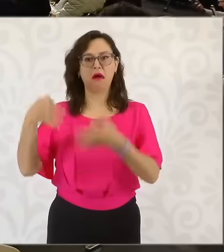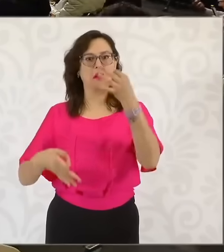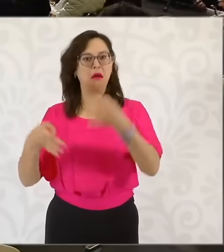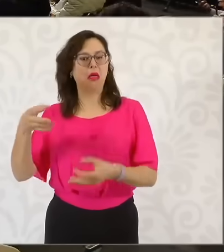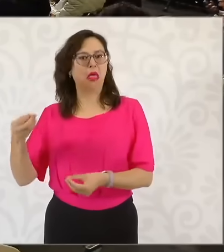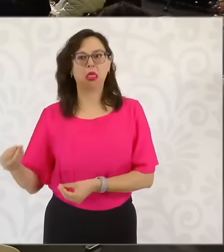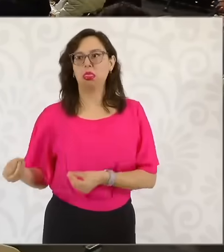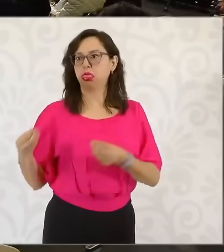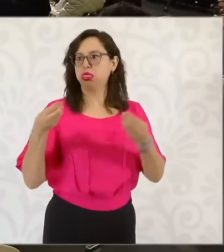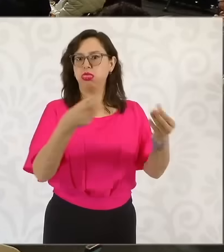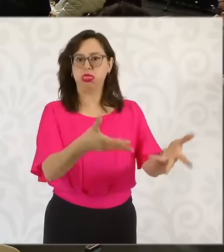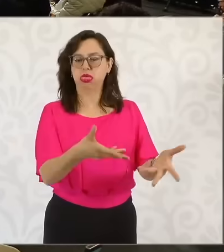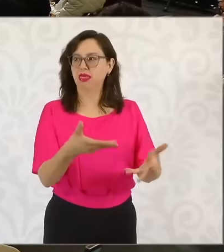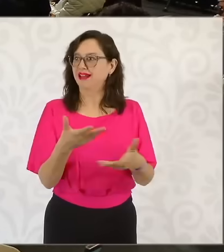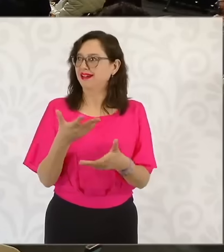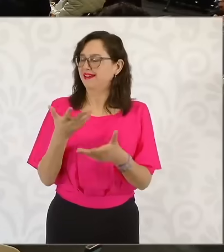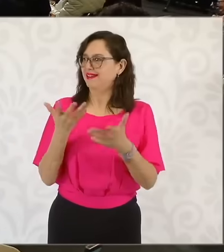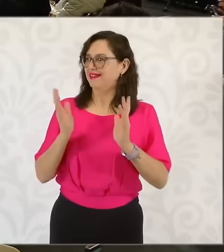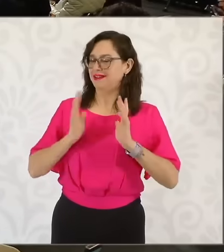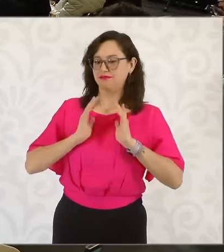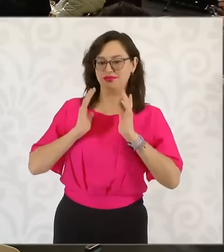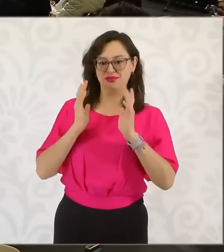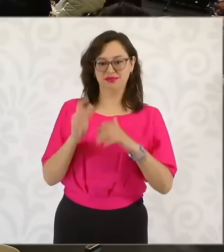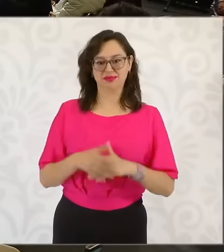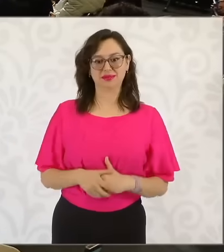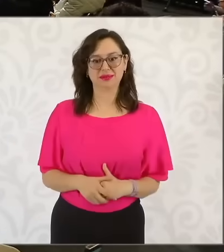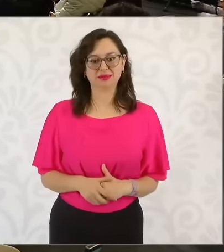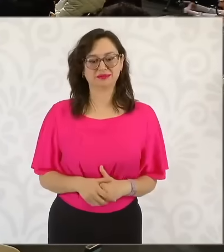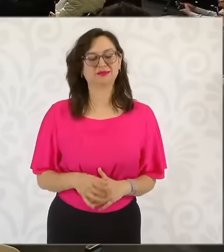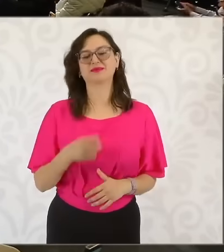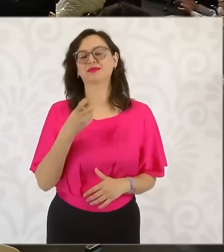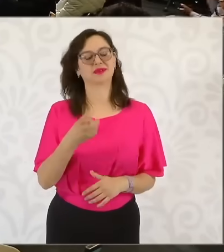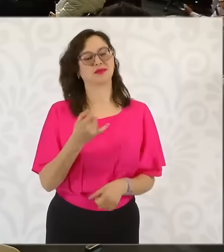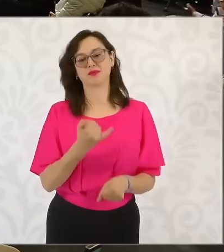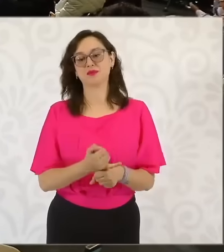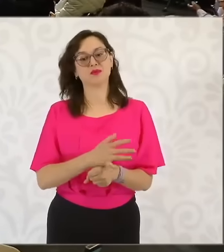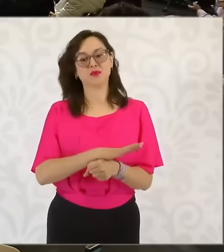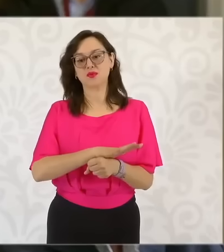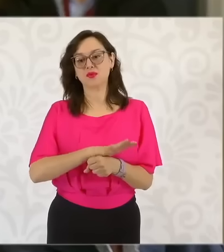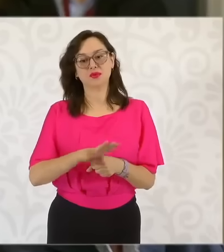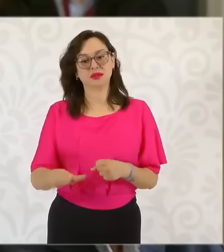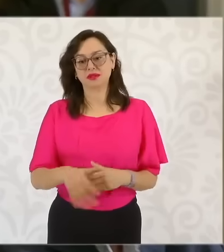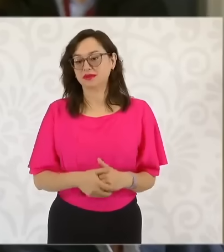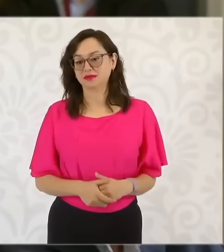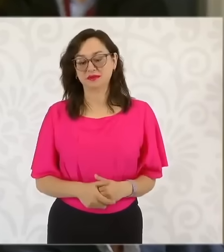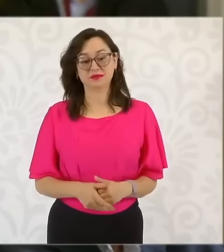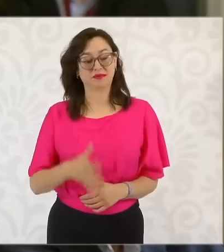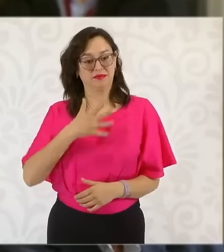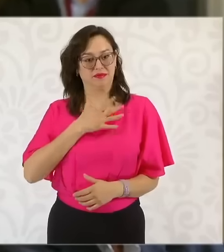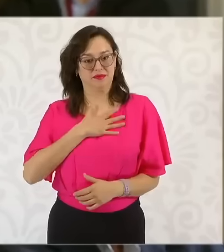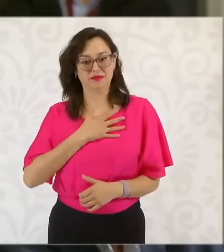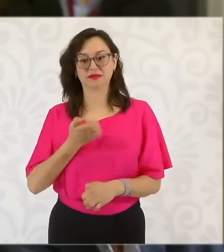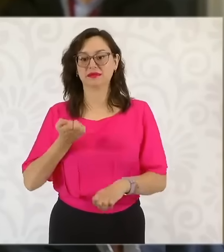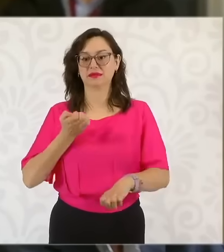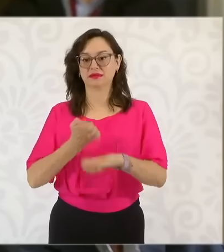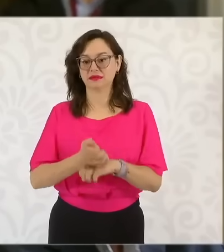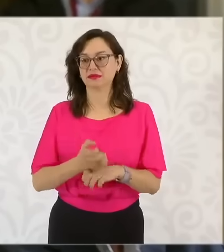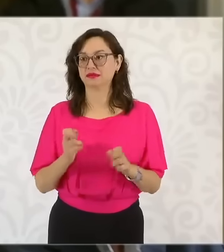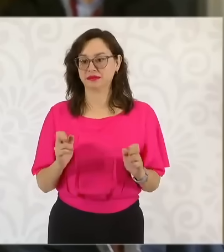tiene mi estado donde hay gente que aún y con las condiciones y las acciones que se han emprendido